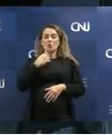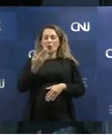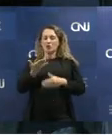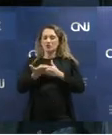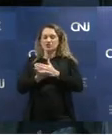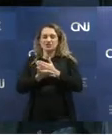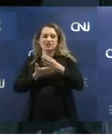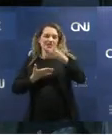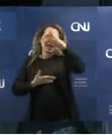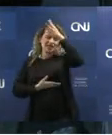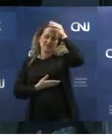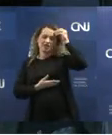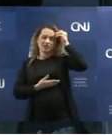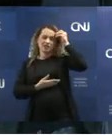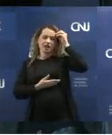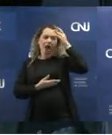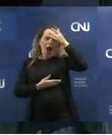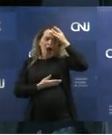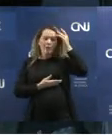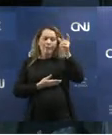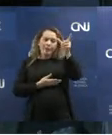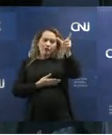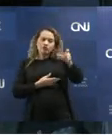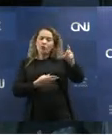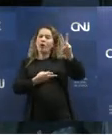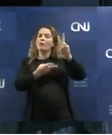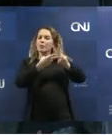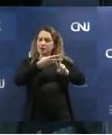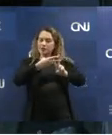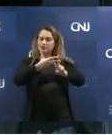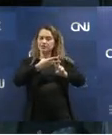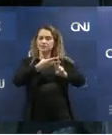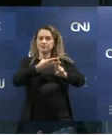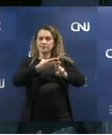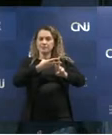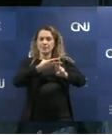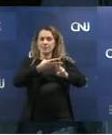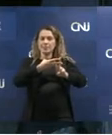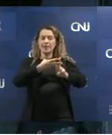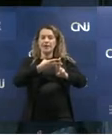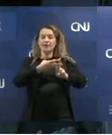A pessoa presa ela tem. Isso serve para todos nós.